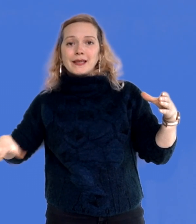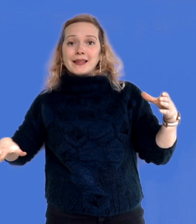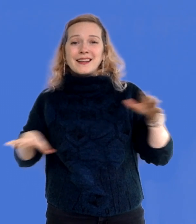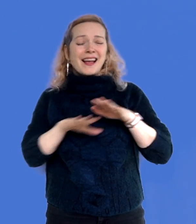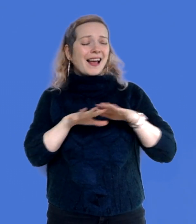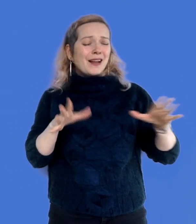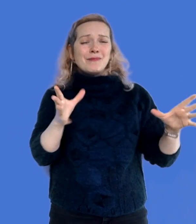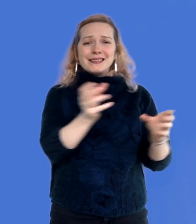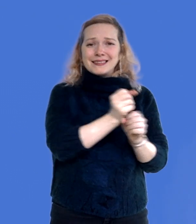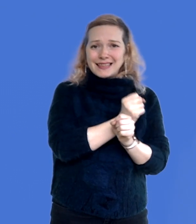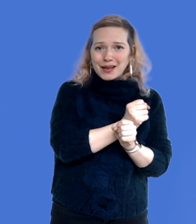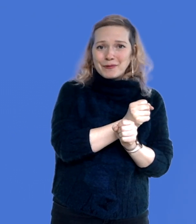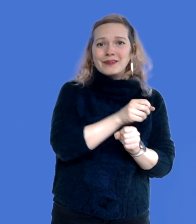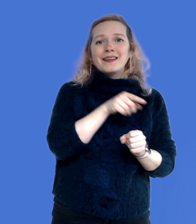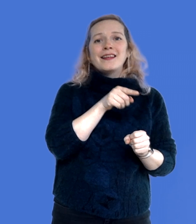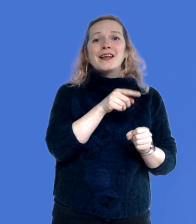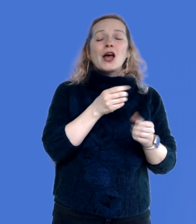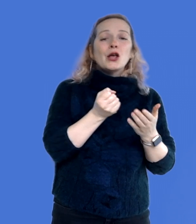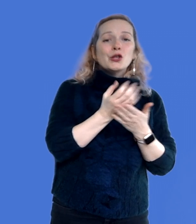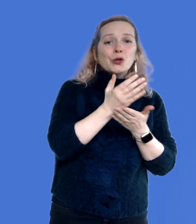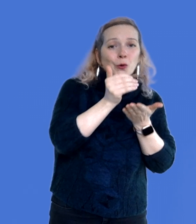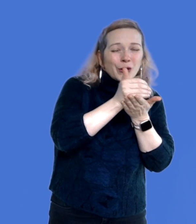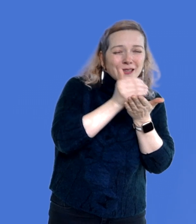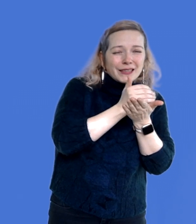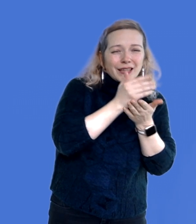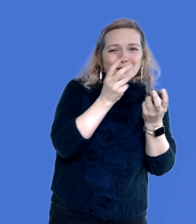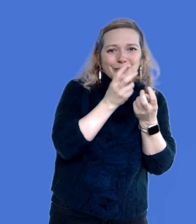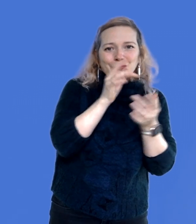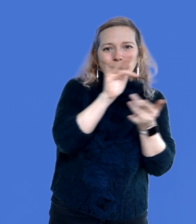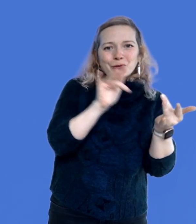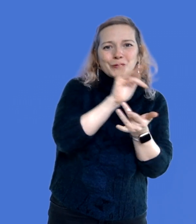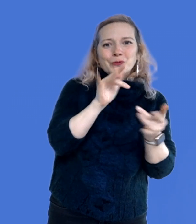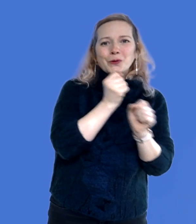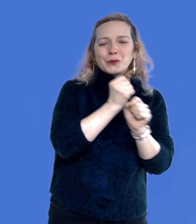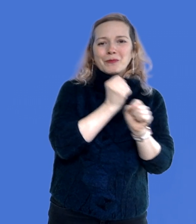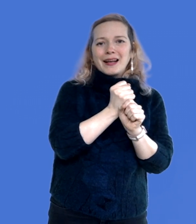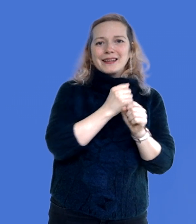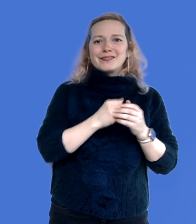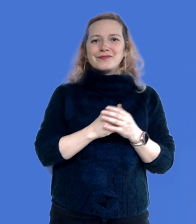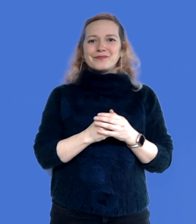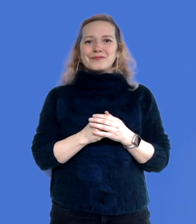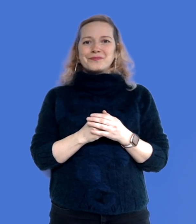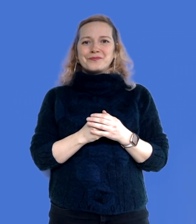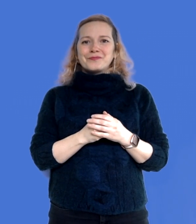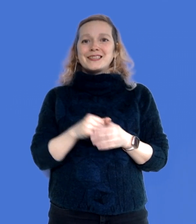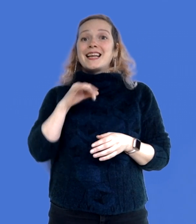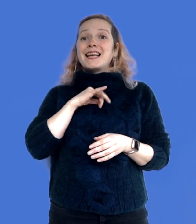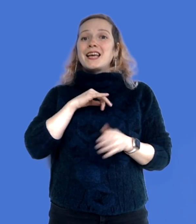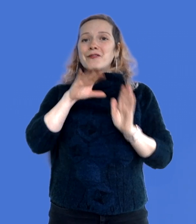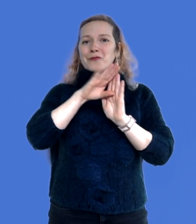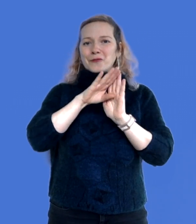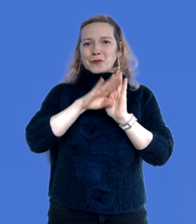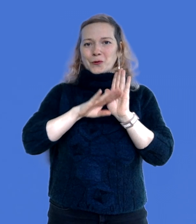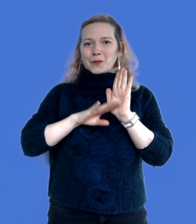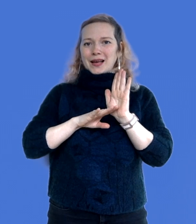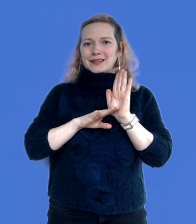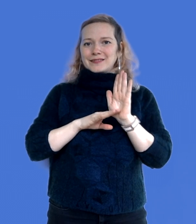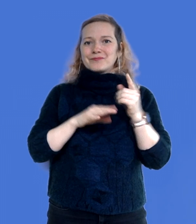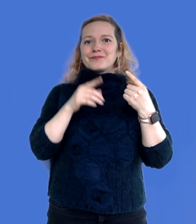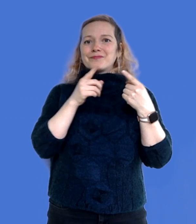kinderen een schattenzoektocht op te stellen. De voorwaarden zijn de volgende: